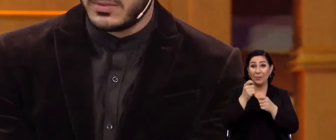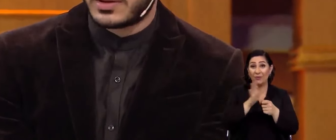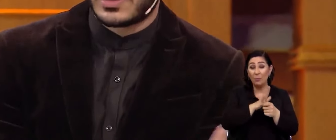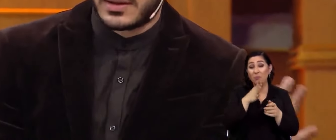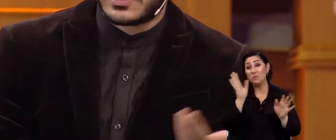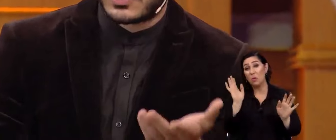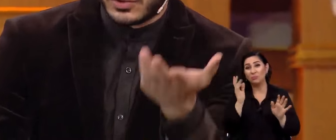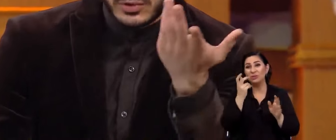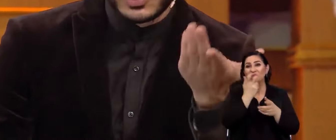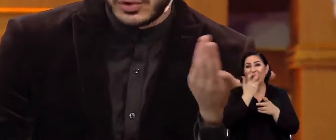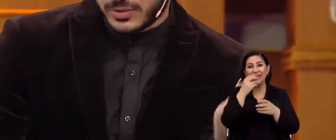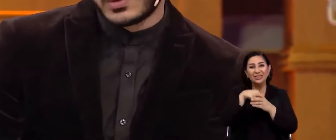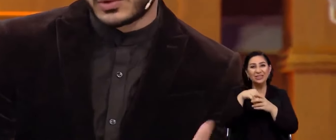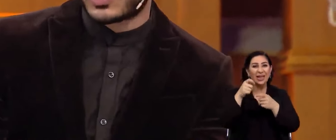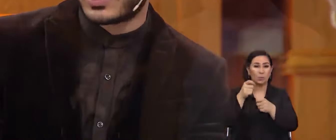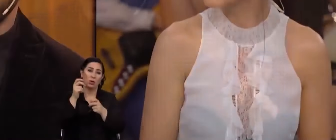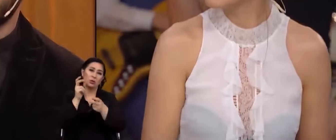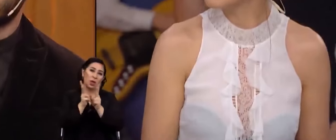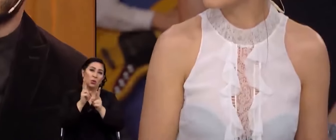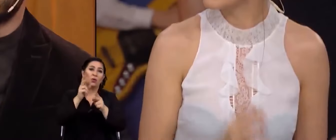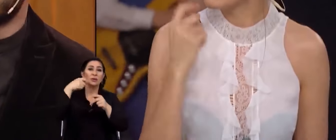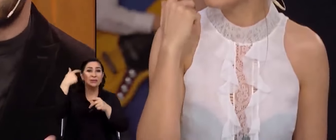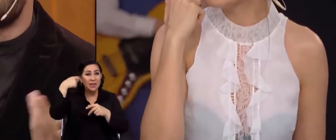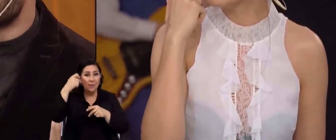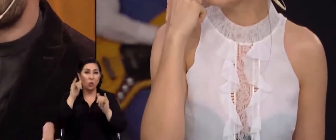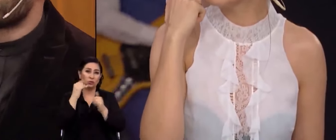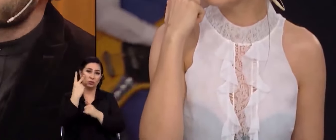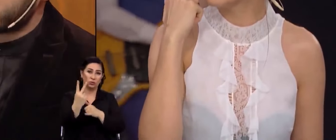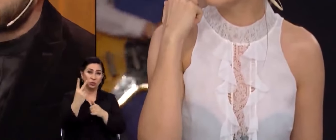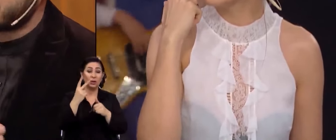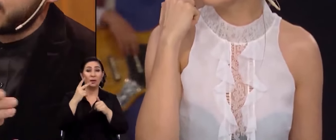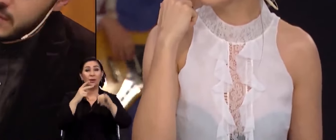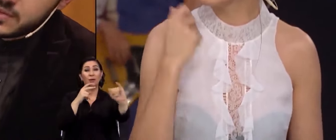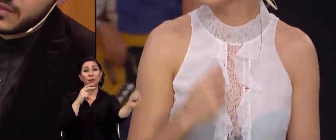ama yani ne kadar Çünkü oyuncu Sonuçta Eee y oyuncular genellikle şarkı